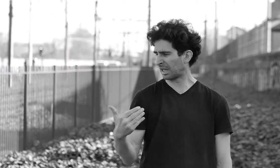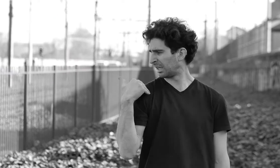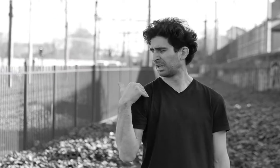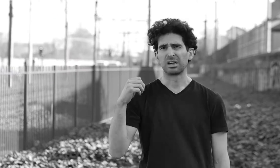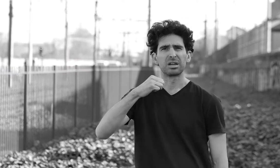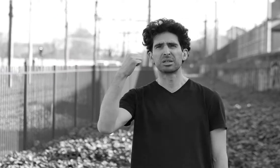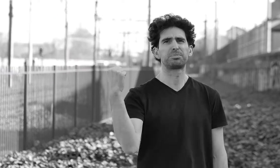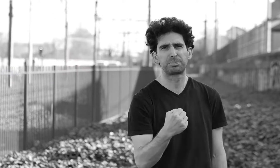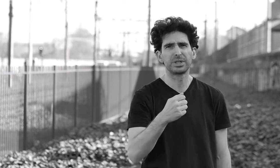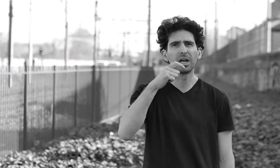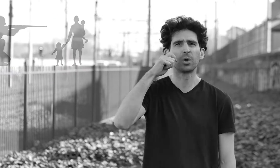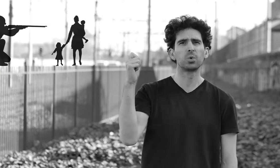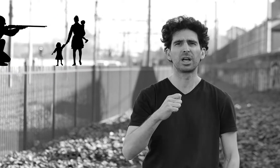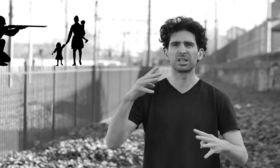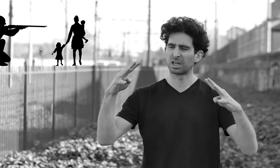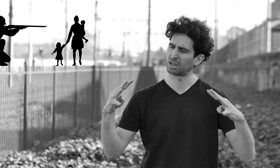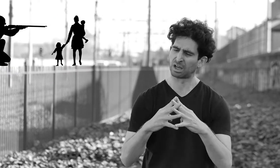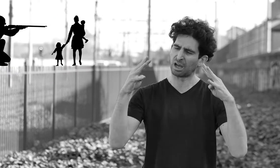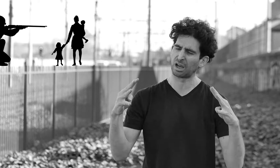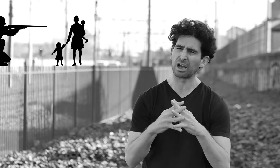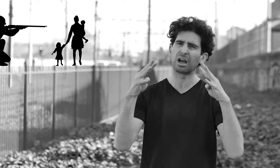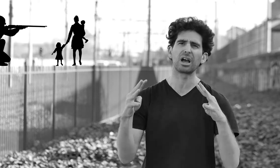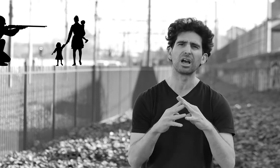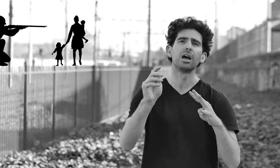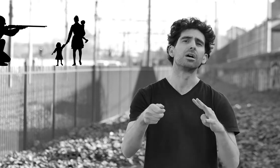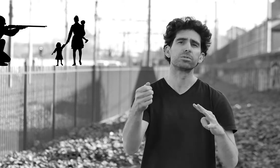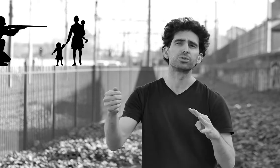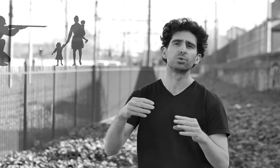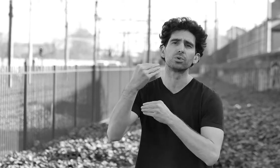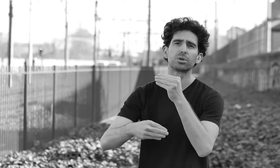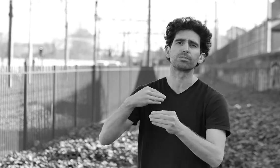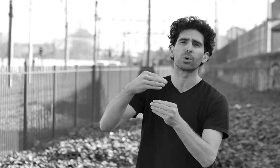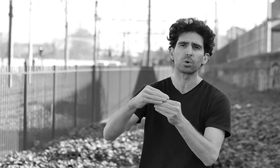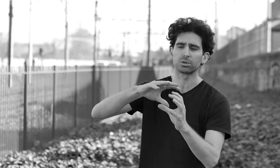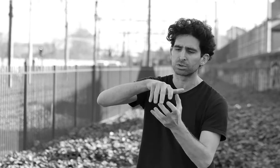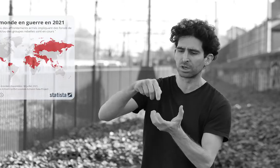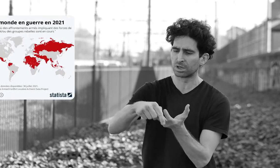Et récemment, le pire c'est la guerre en Ukraine. Bien sûr, dans le monde,